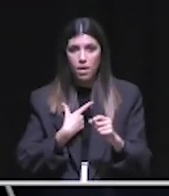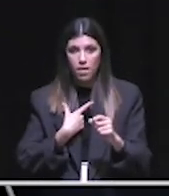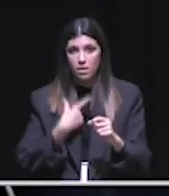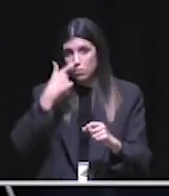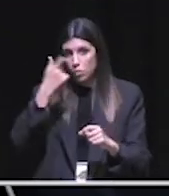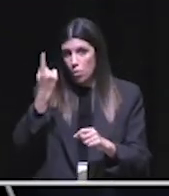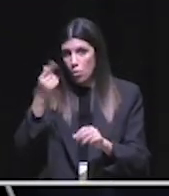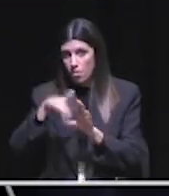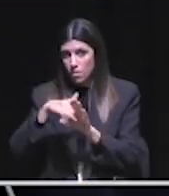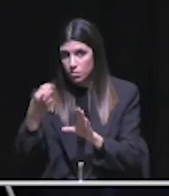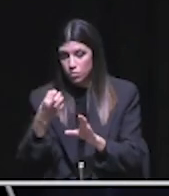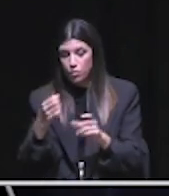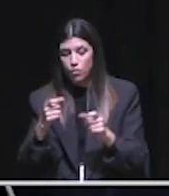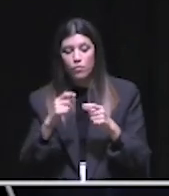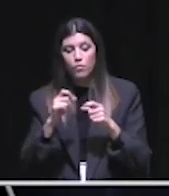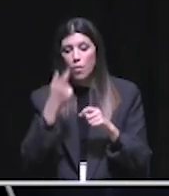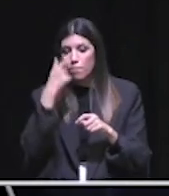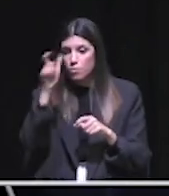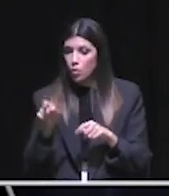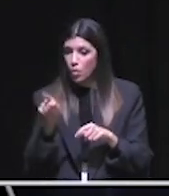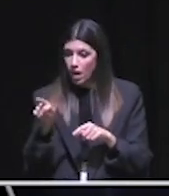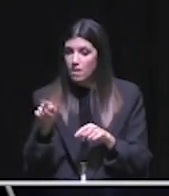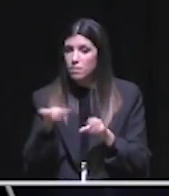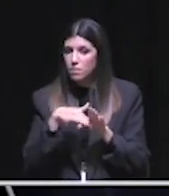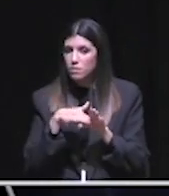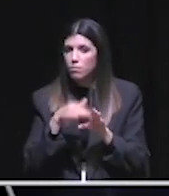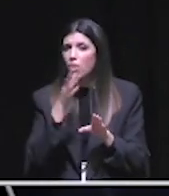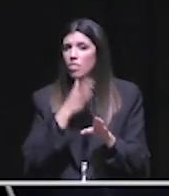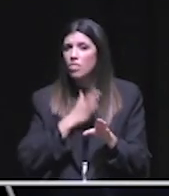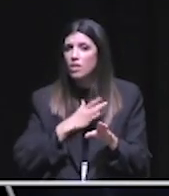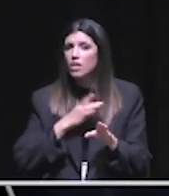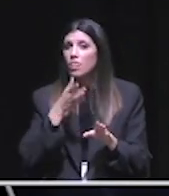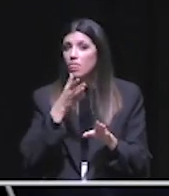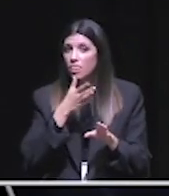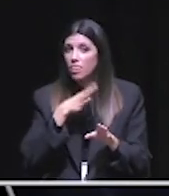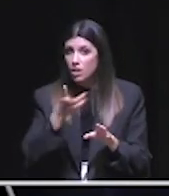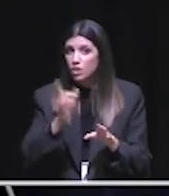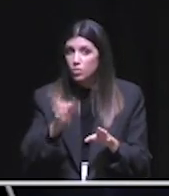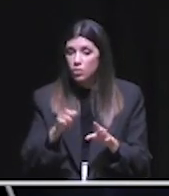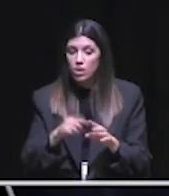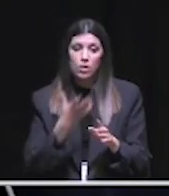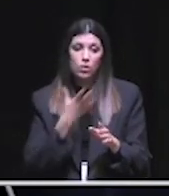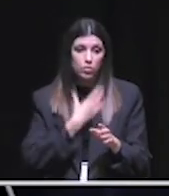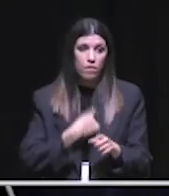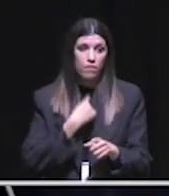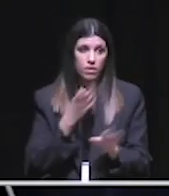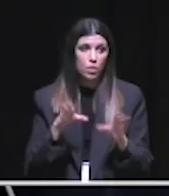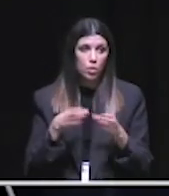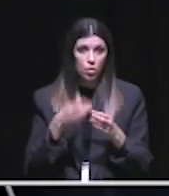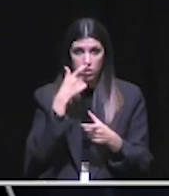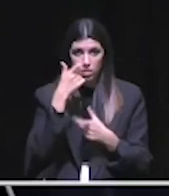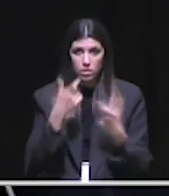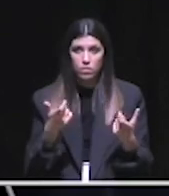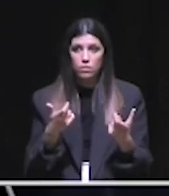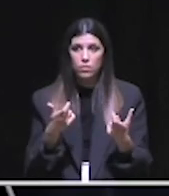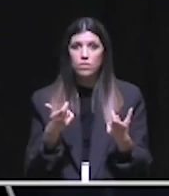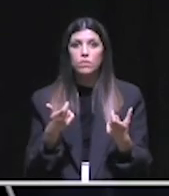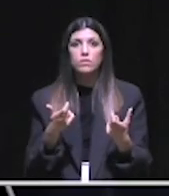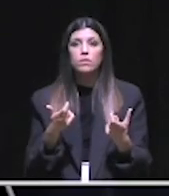E diz este participante: “Quero antes de mais deixar bem claro que o Conselho de Cidadãos foi profícuo em ideias e propostas,